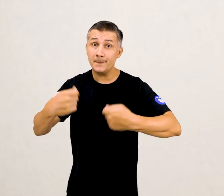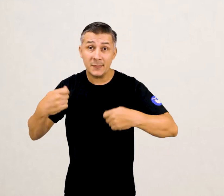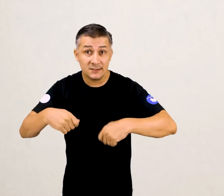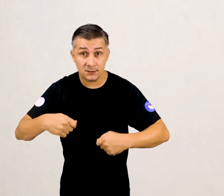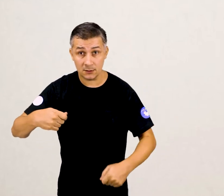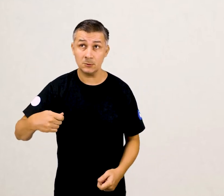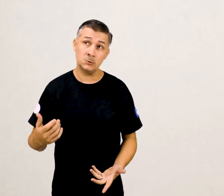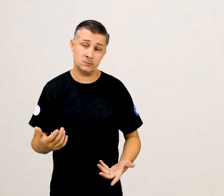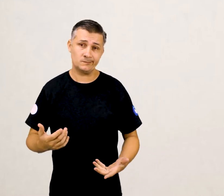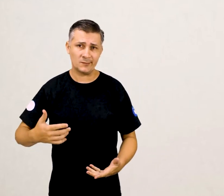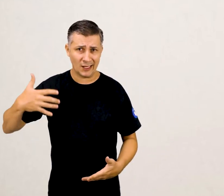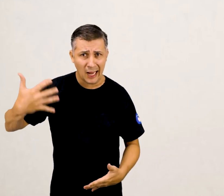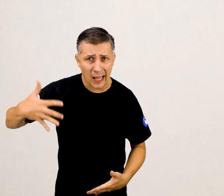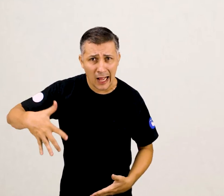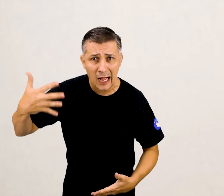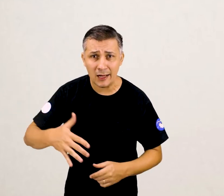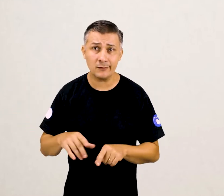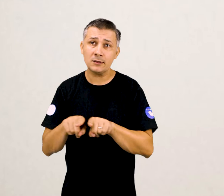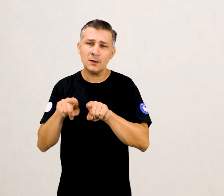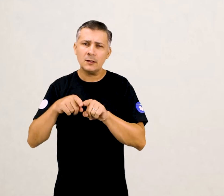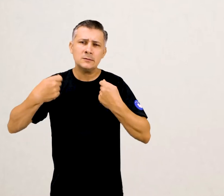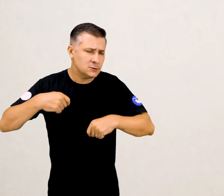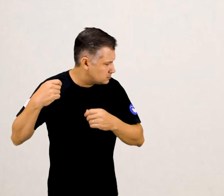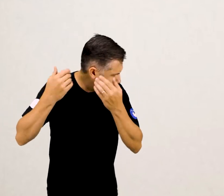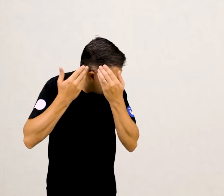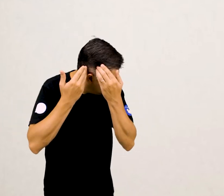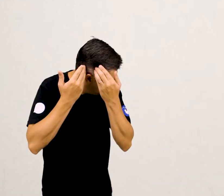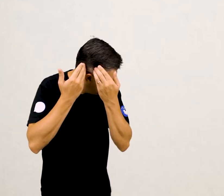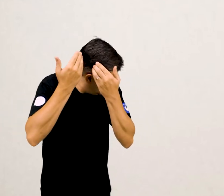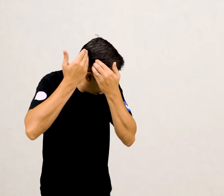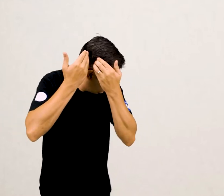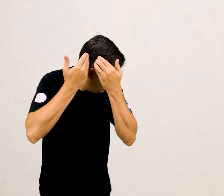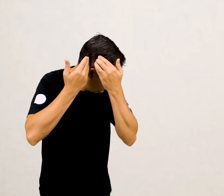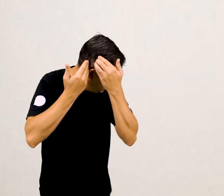de ser muito caro e de exigir uma delicada intervenção cirúrgica.